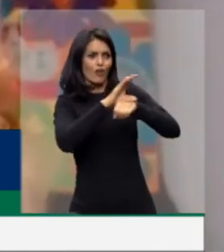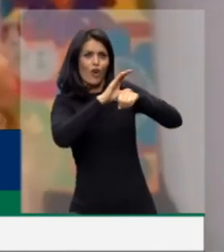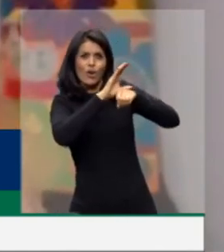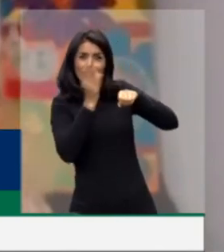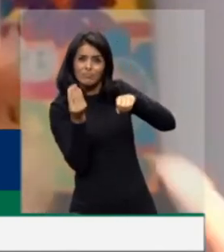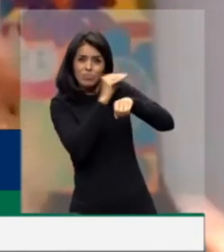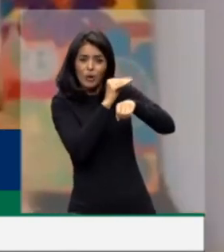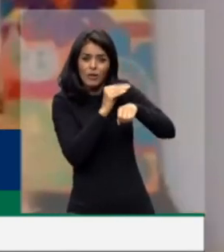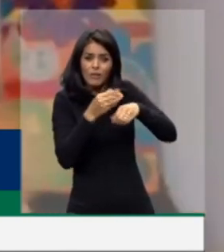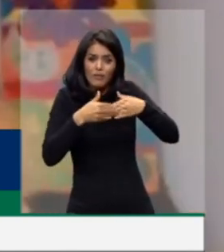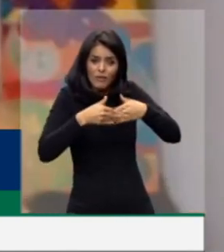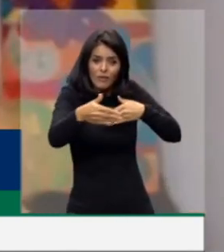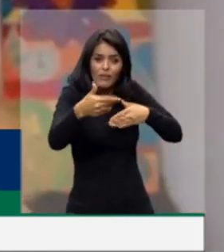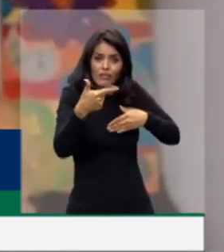NO BRASIL, NÃO TEMOS PLANETA,